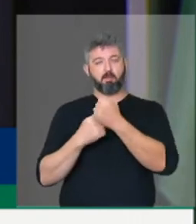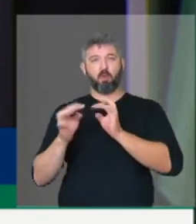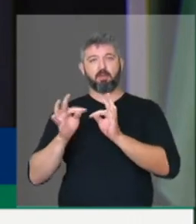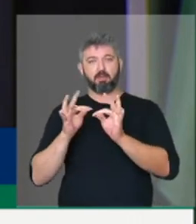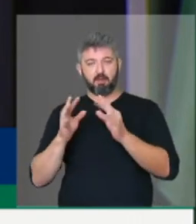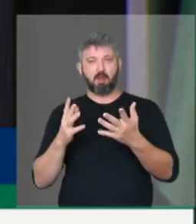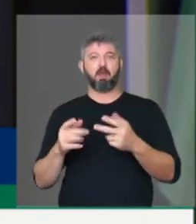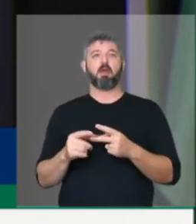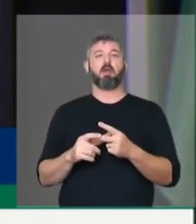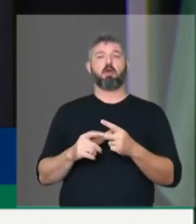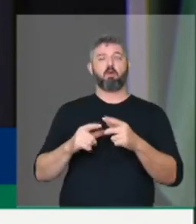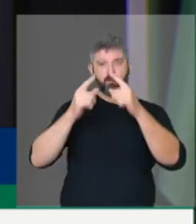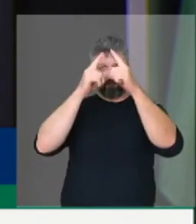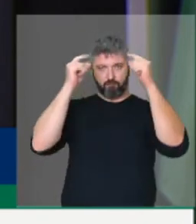DE ENFERMAGEM, FARMACÊUTICOS , TODAS AS PESSOAS QUE ATUAM